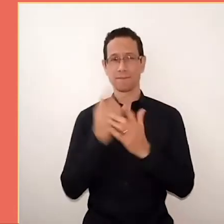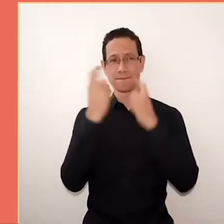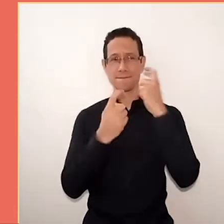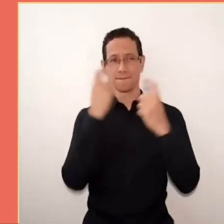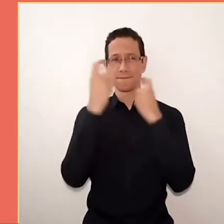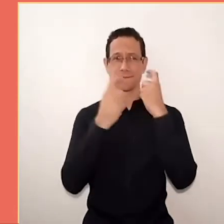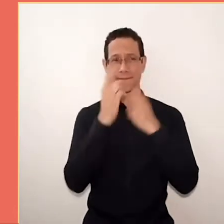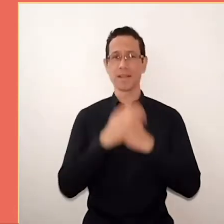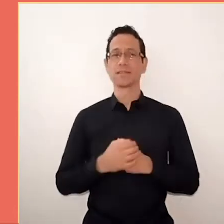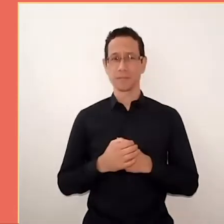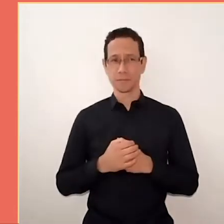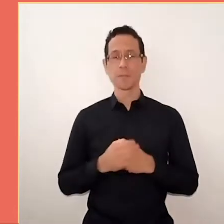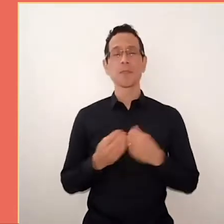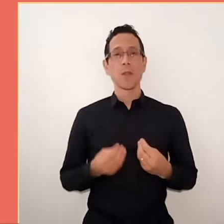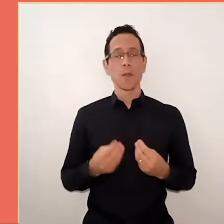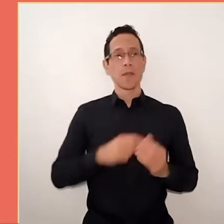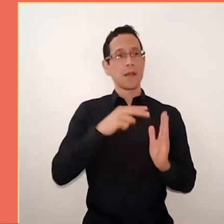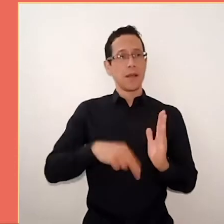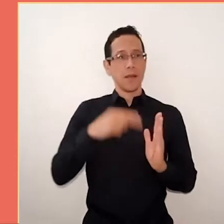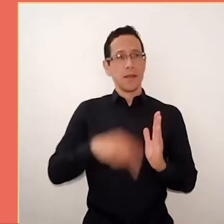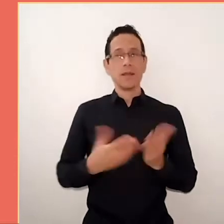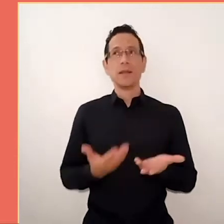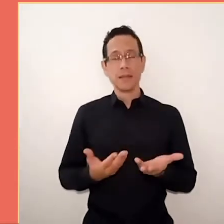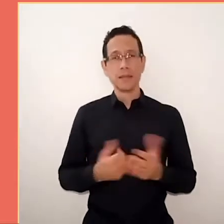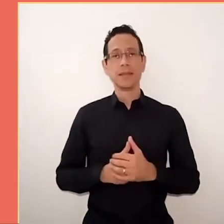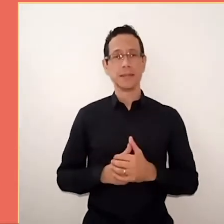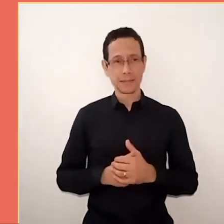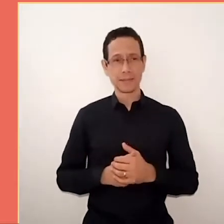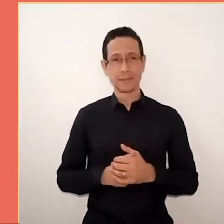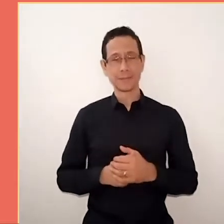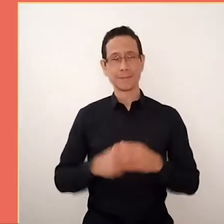Para ele a leitura havia concorrido para compreensão do mundo.